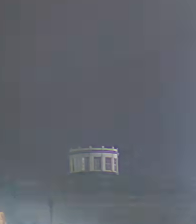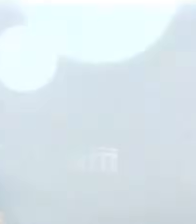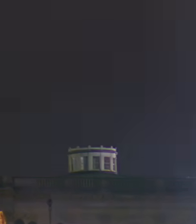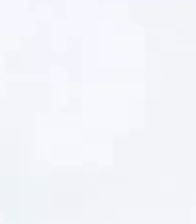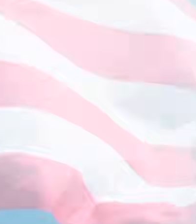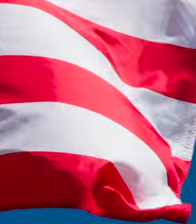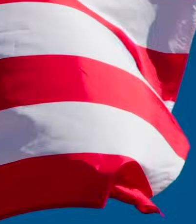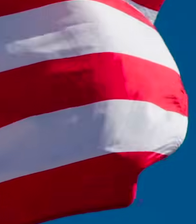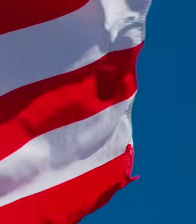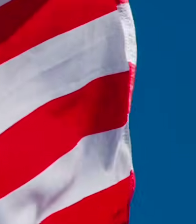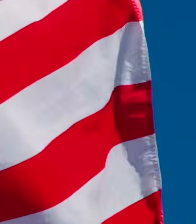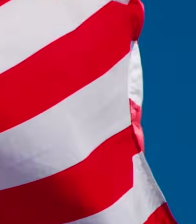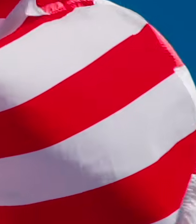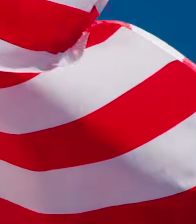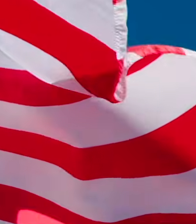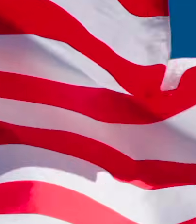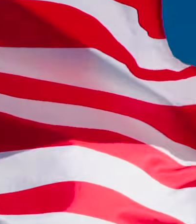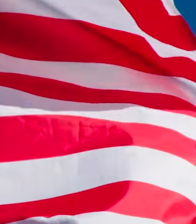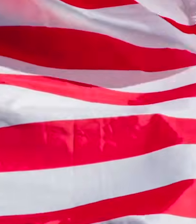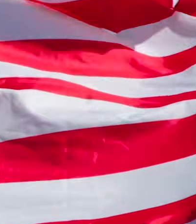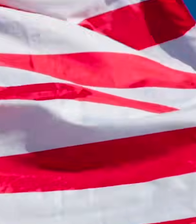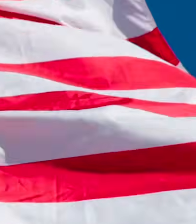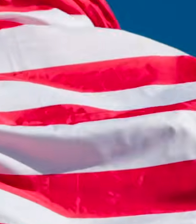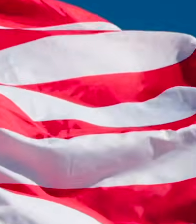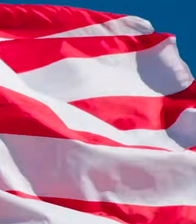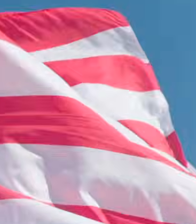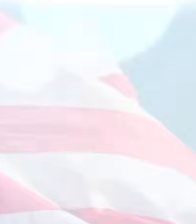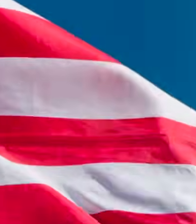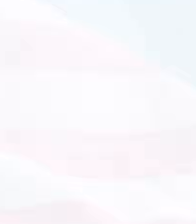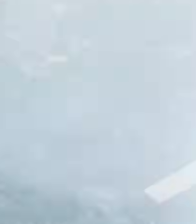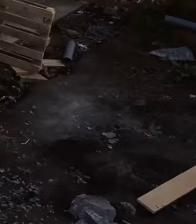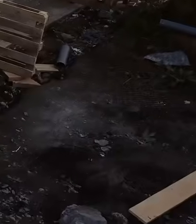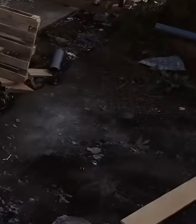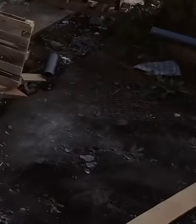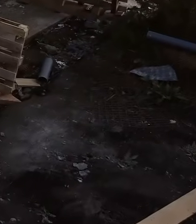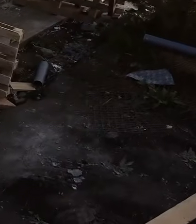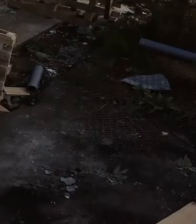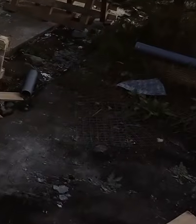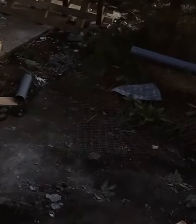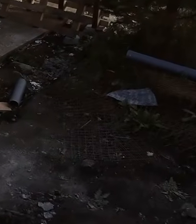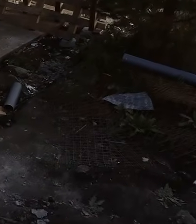quiera que se pare. Nuestra historia en Estados Unidos es una de éxito, resiliencia y valor. No